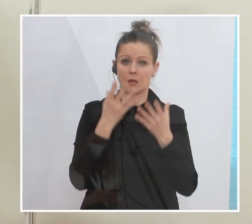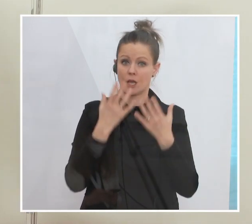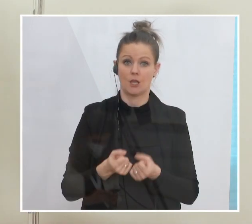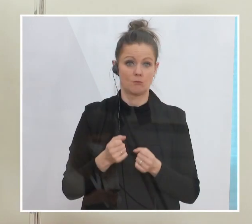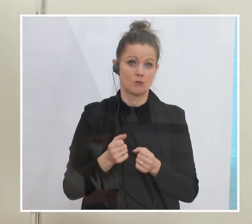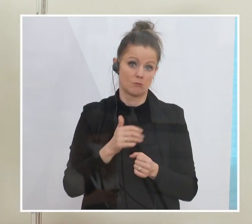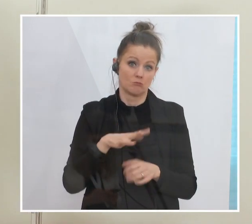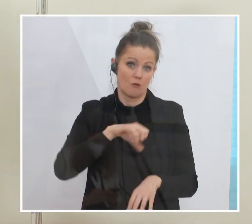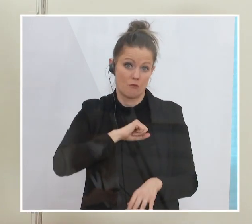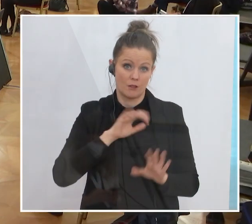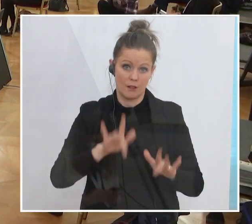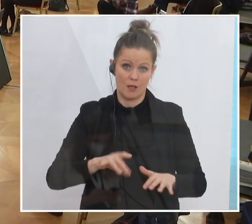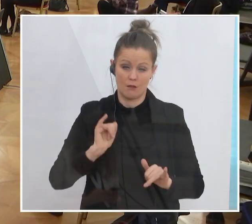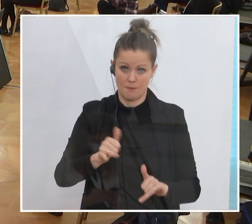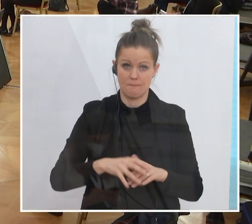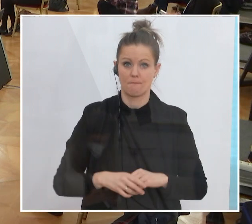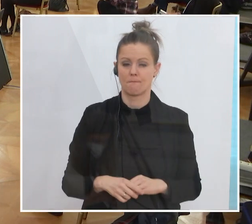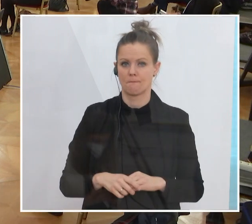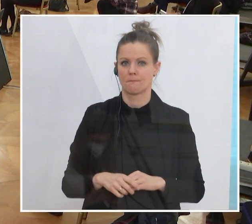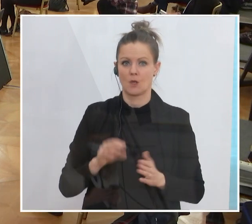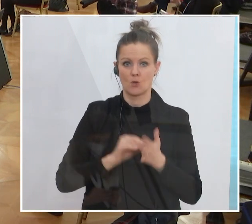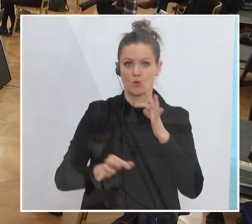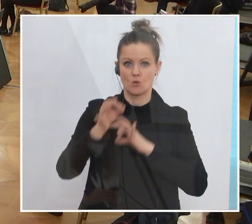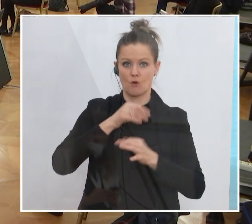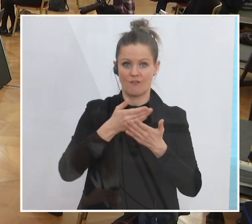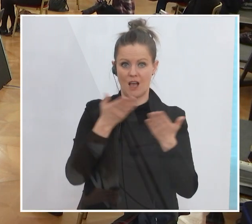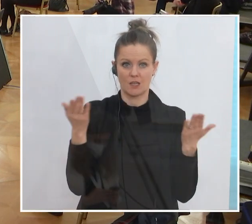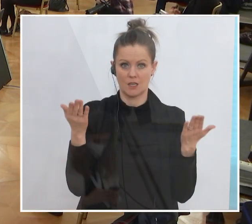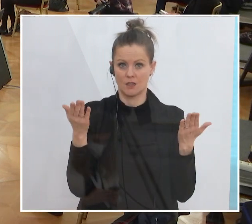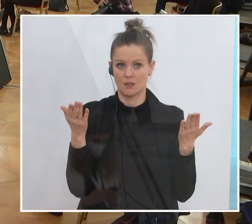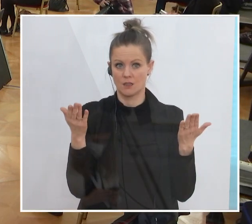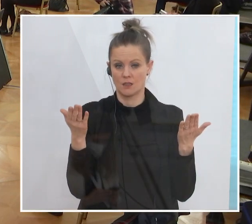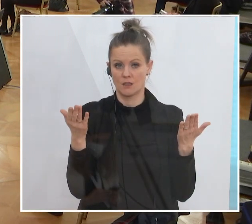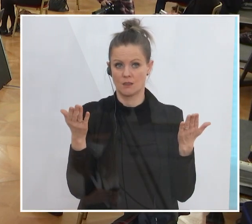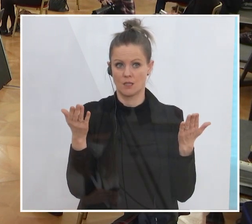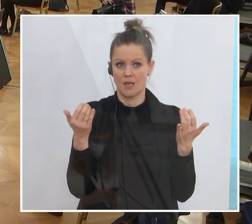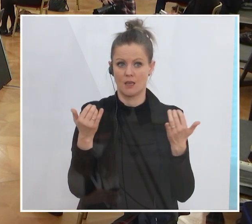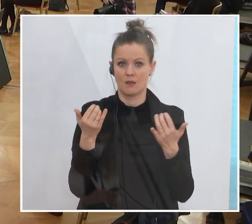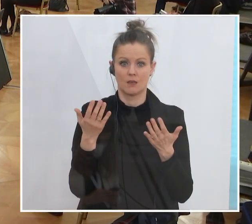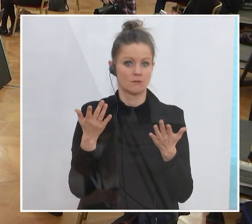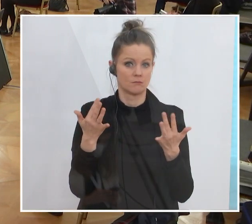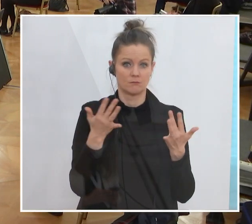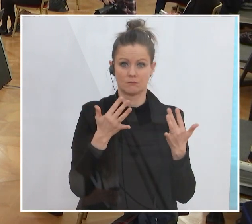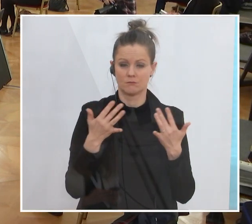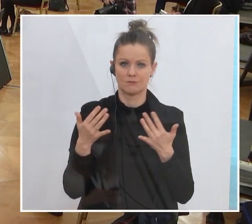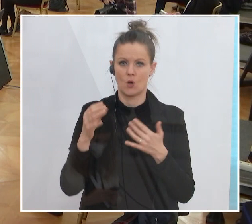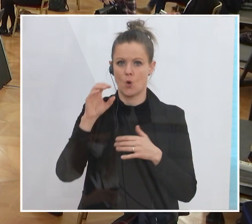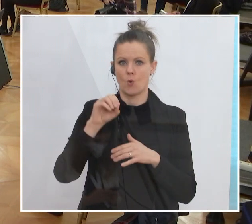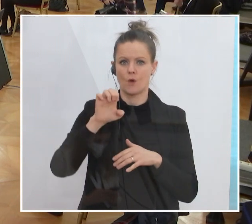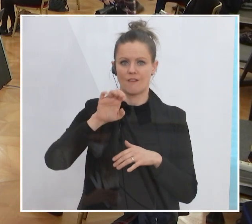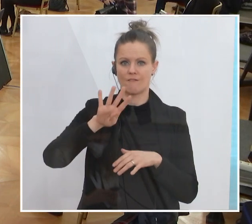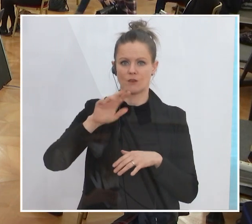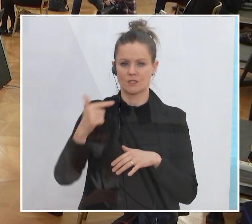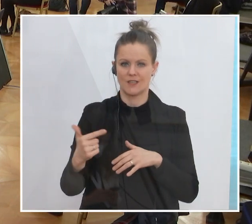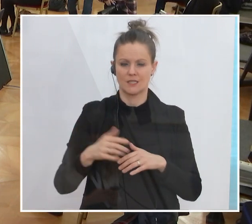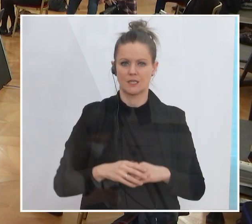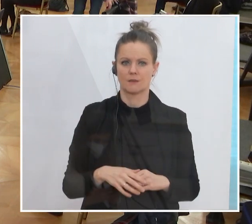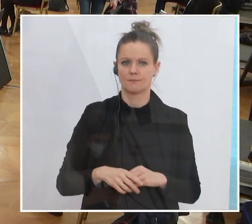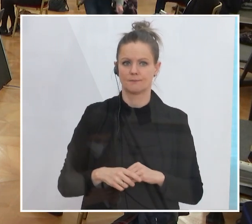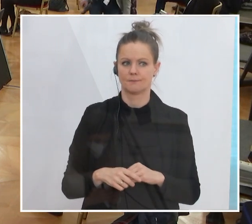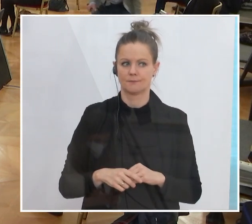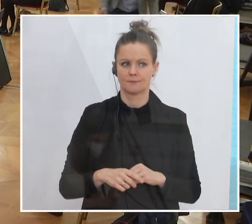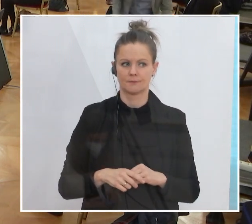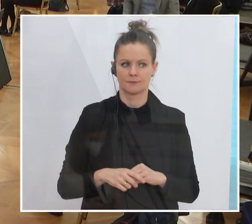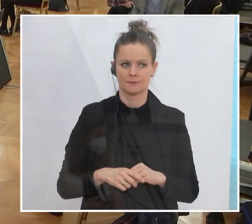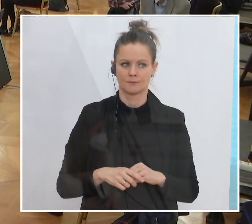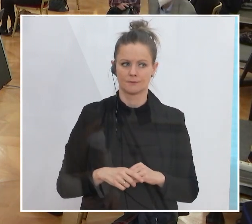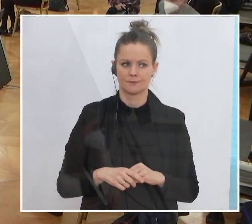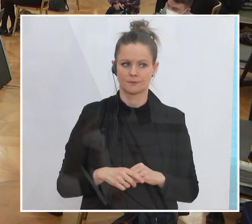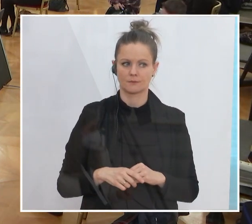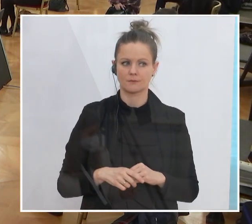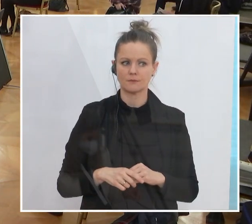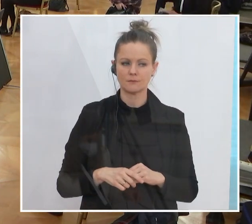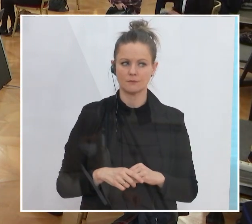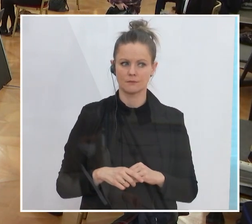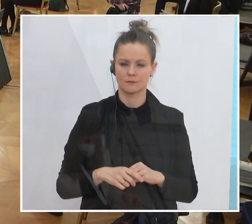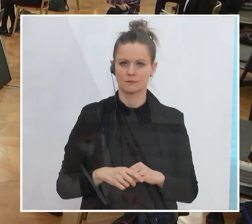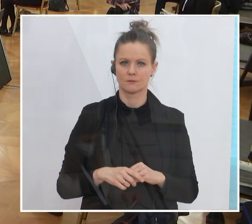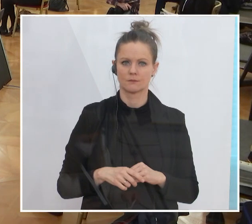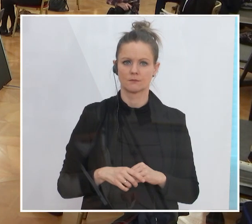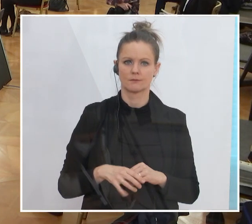Frau Mayer, Sie haben ja vorhin erwähnt,